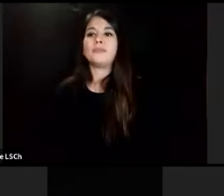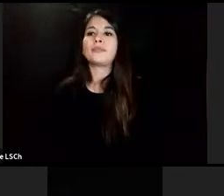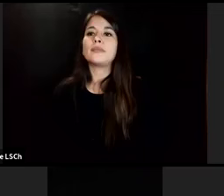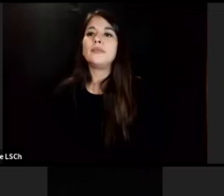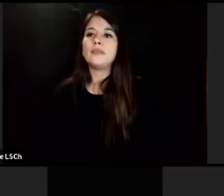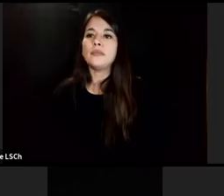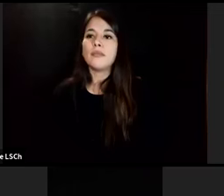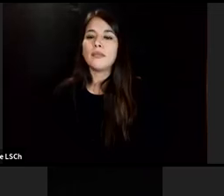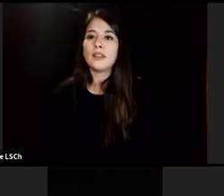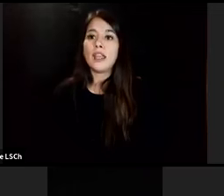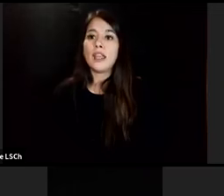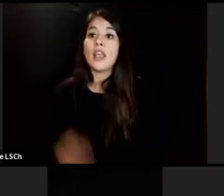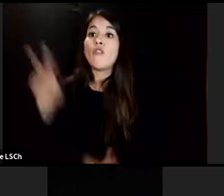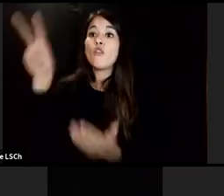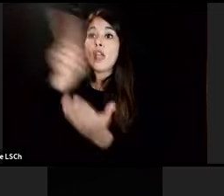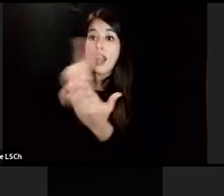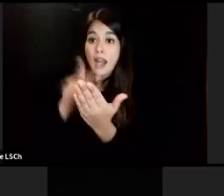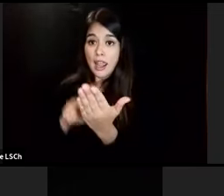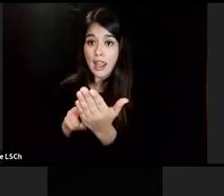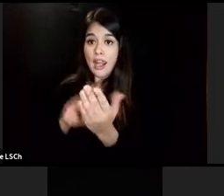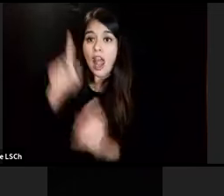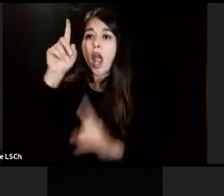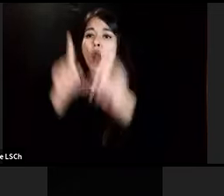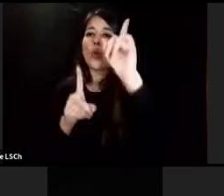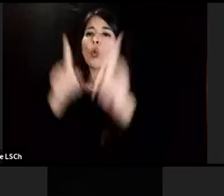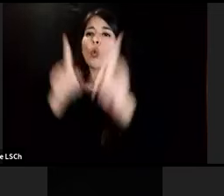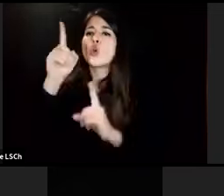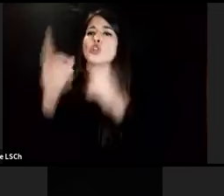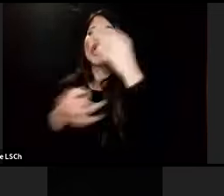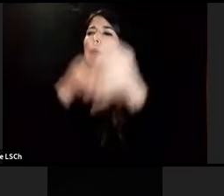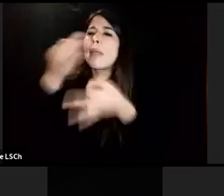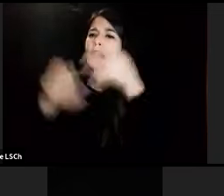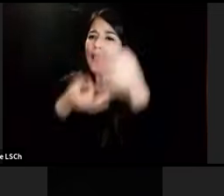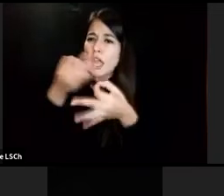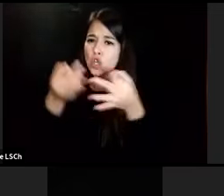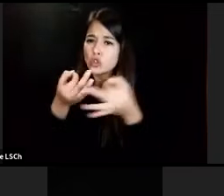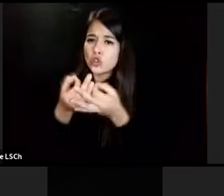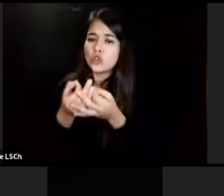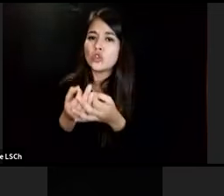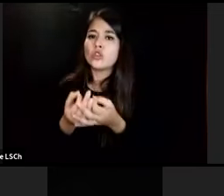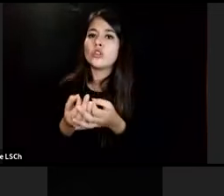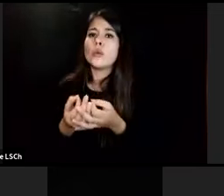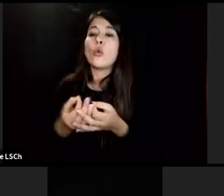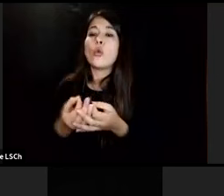comentarios porque la verdad que tu charla nos abre una ventana a un